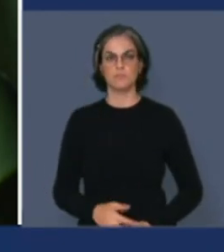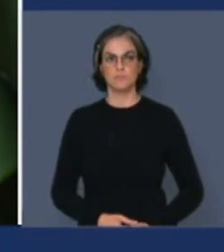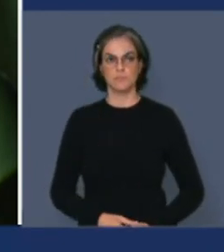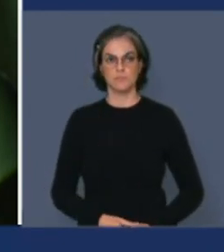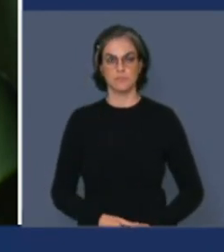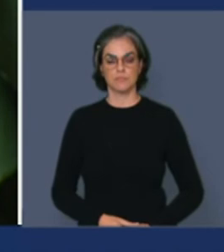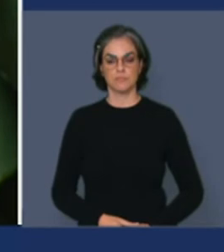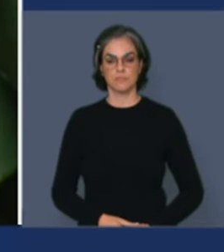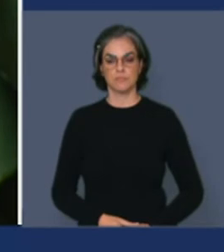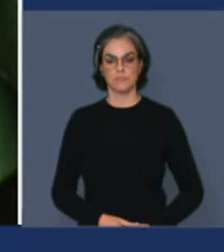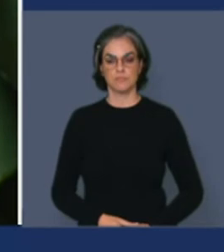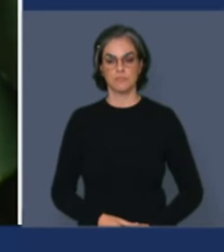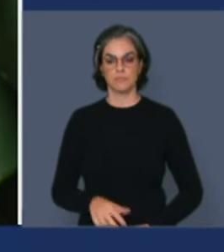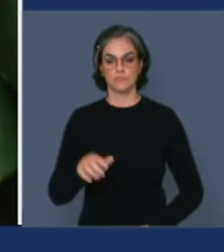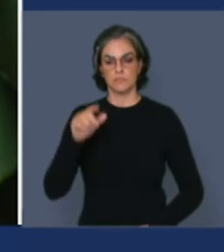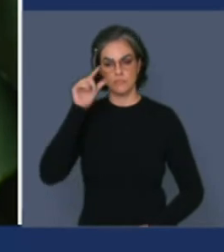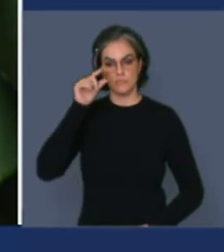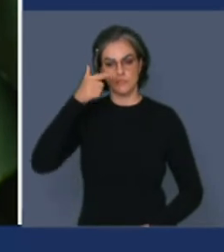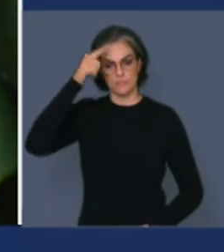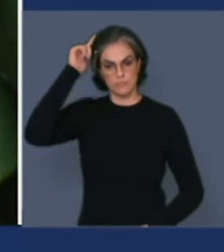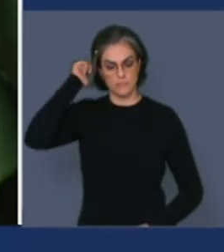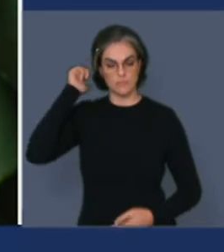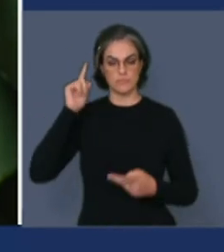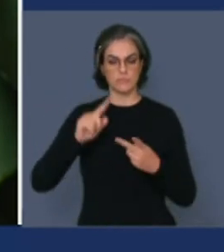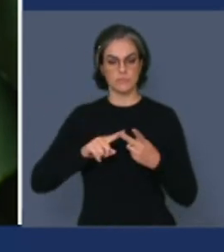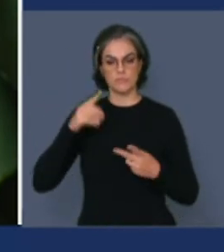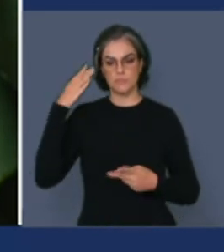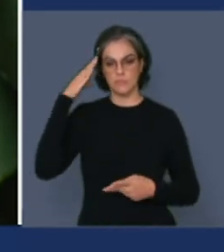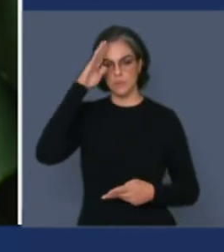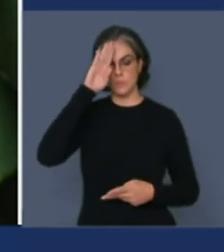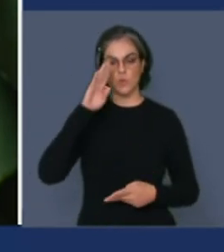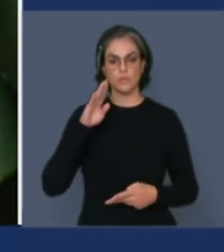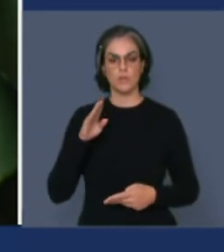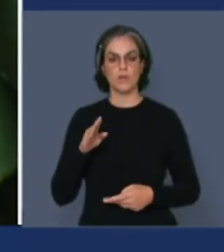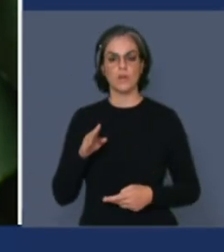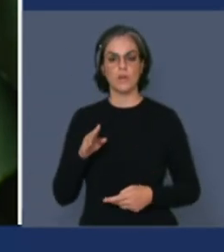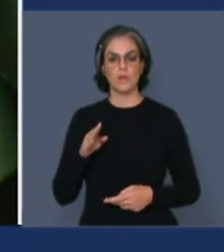DIMENSÃO DE DIZER: BOLSONARO FORAM AS NEGÓCIOS, AOS AUTOS